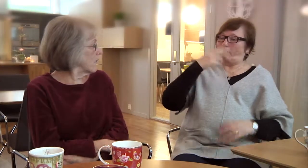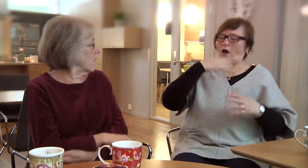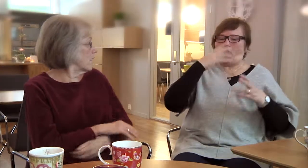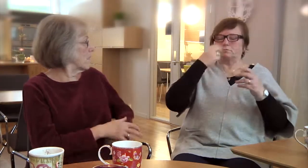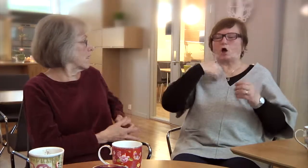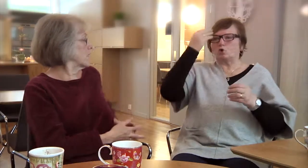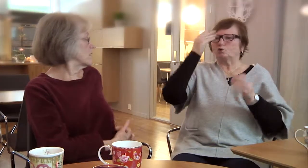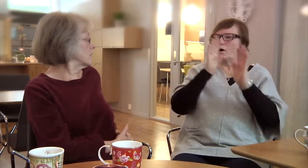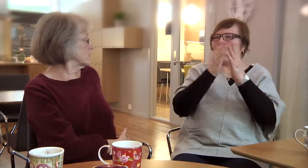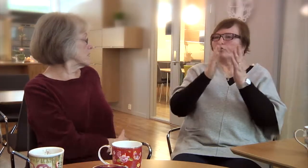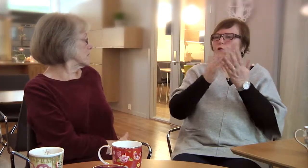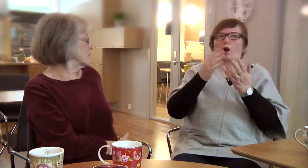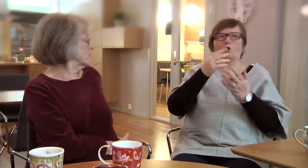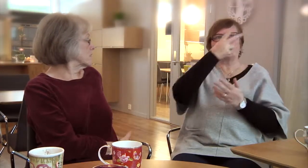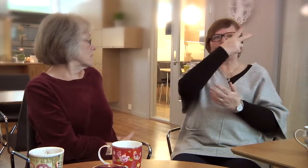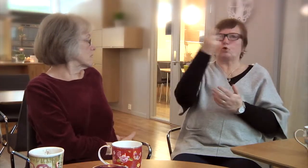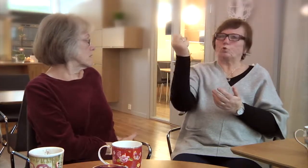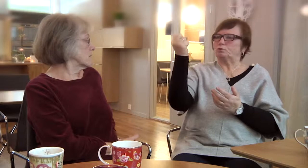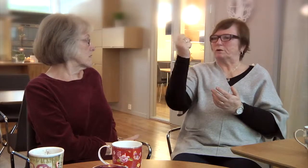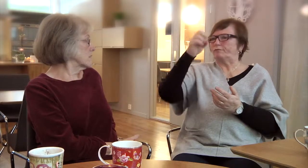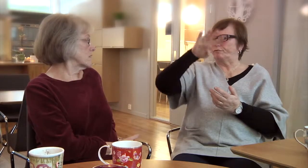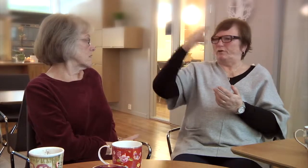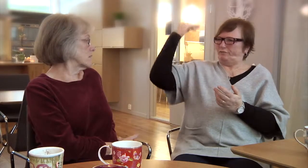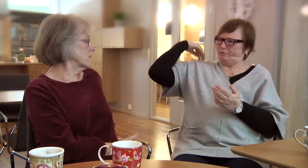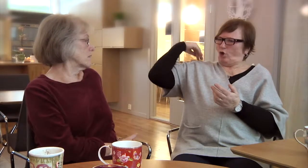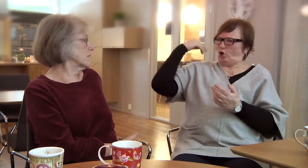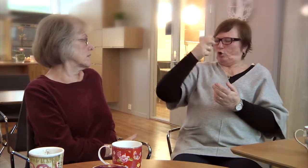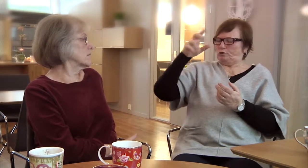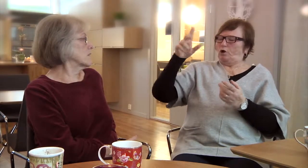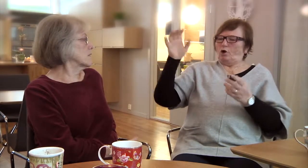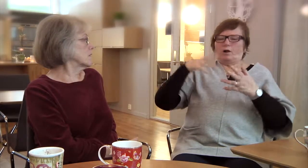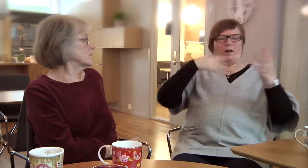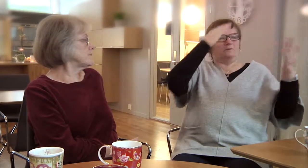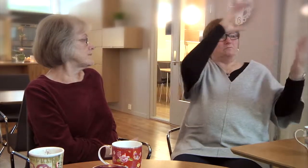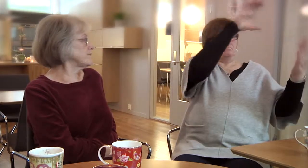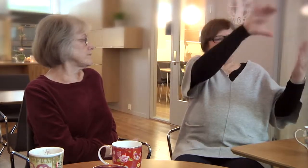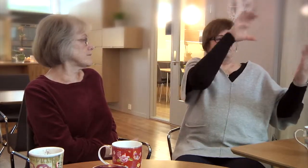Vi var på Montebellosenteret og jeg så på kurskatalogen for 2014.